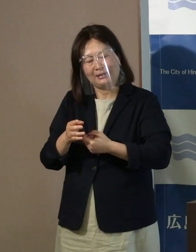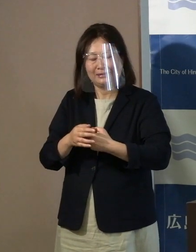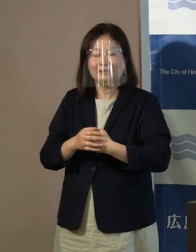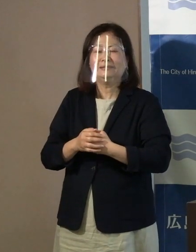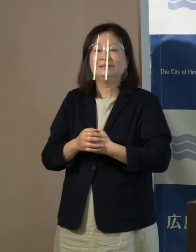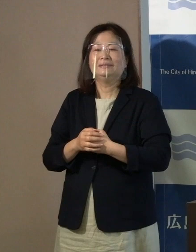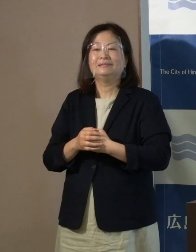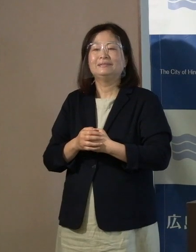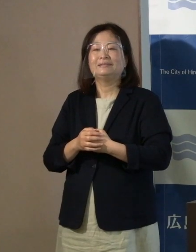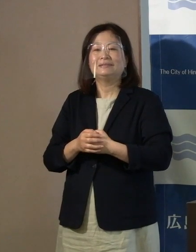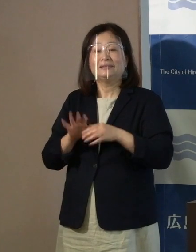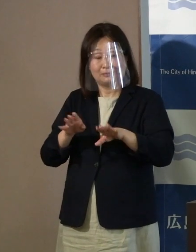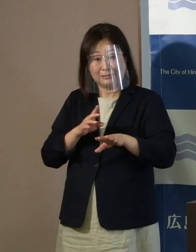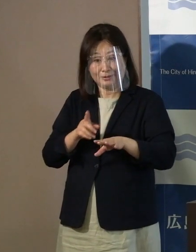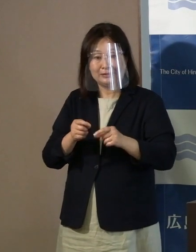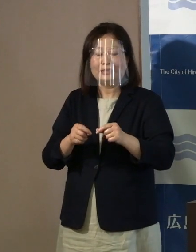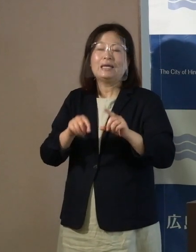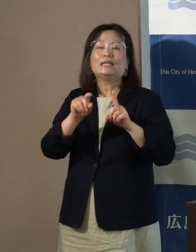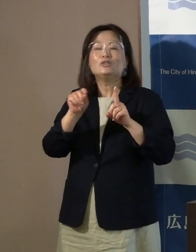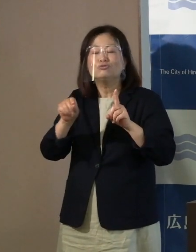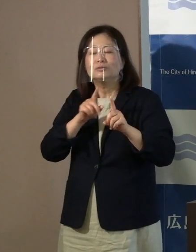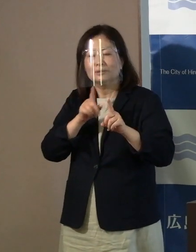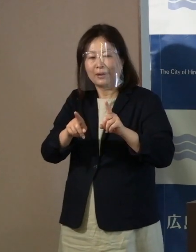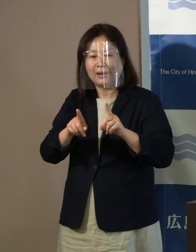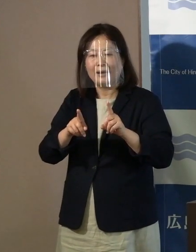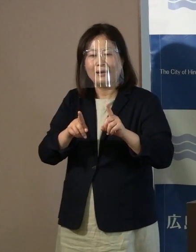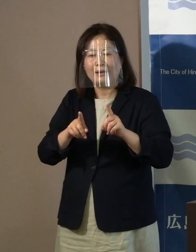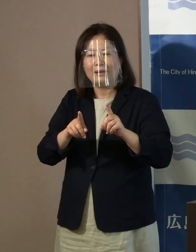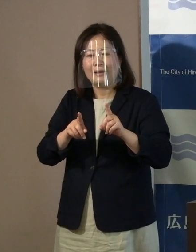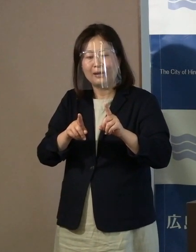今申し上げたように､率とすれば､ ここまできていますということで